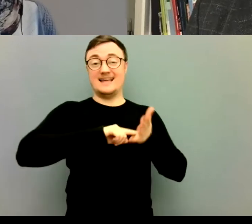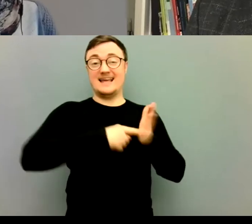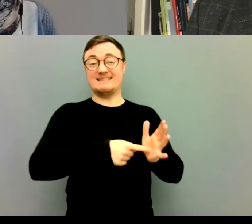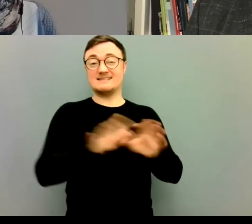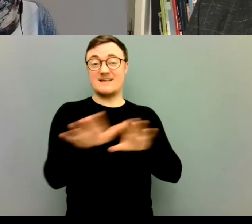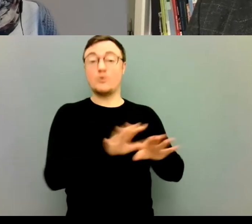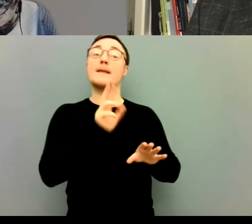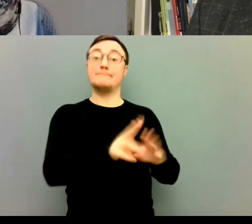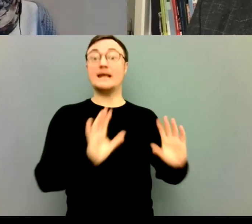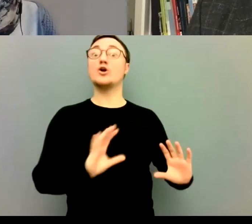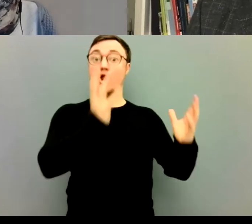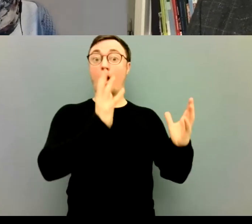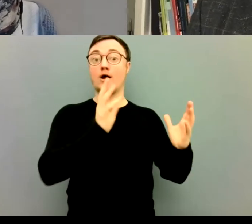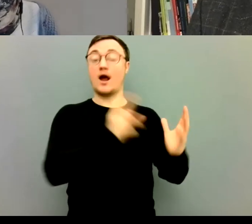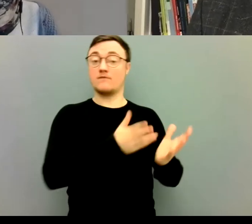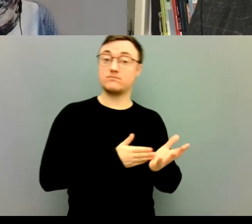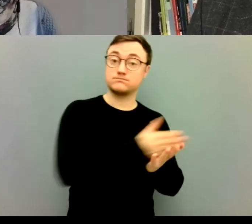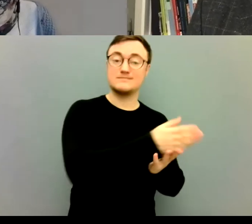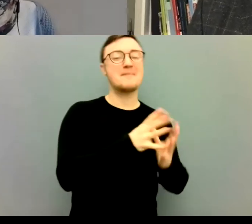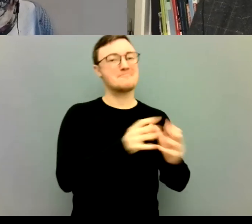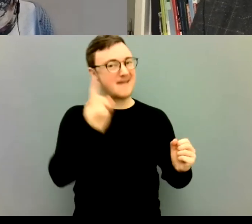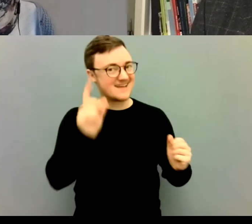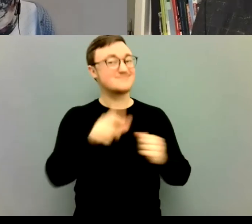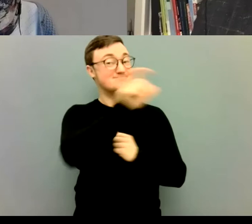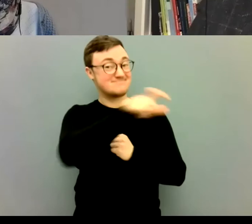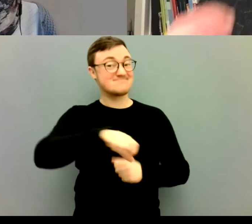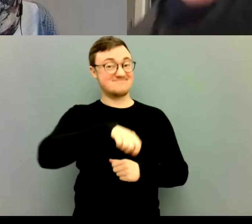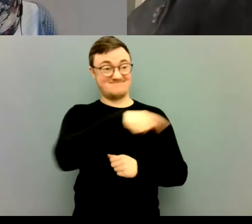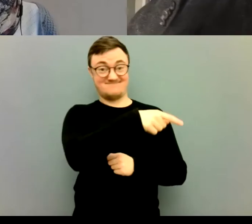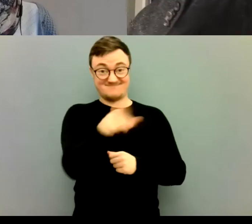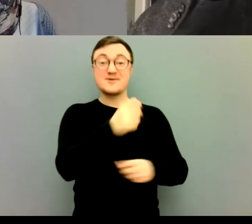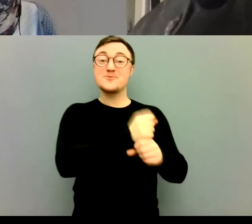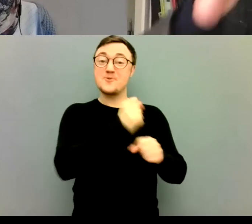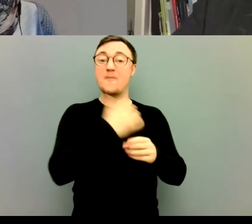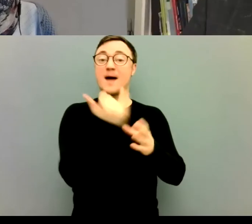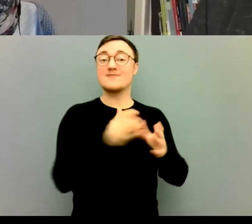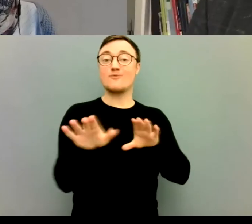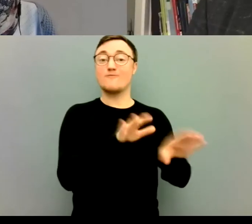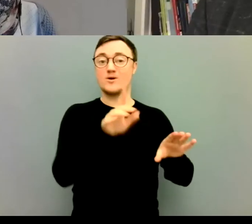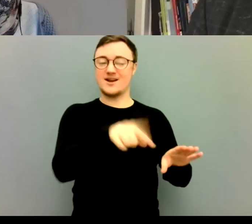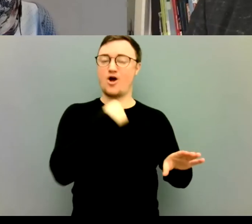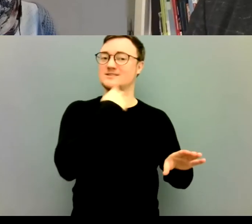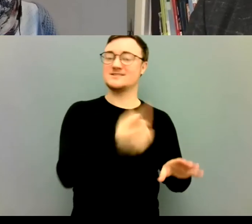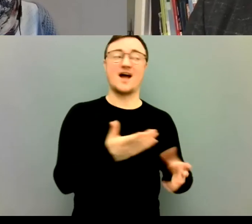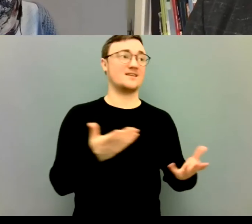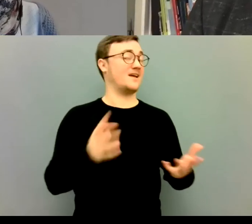men inte minst de som arbetar inom vården har vittnat om marginalerna -